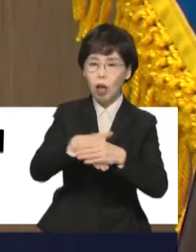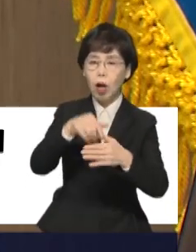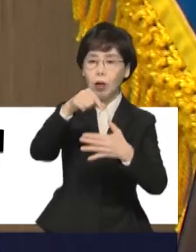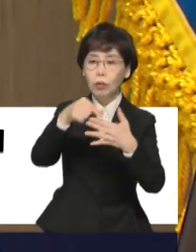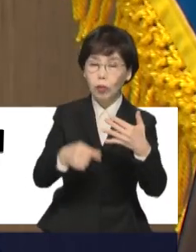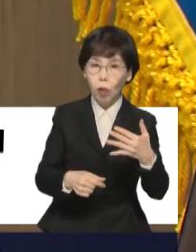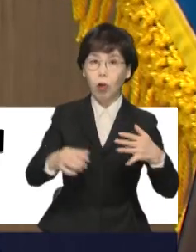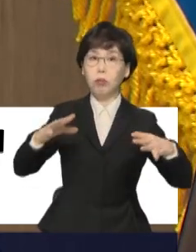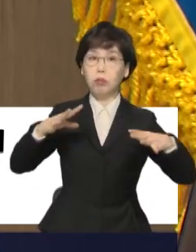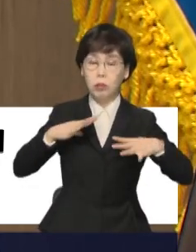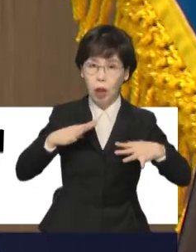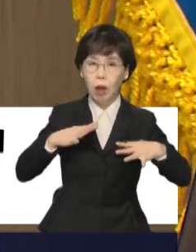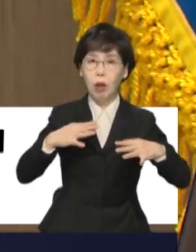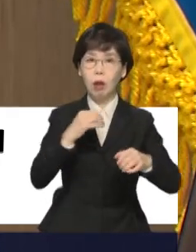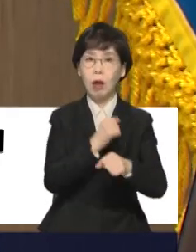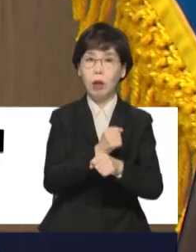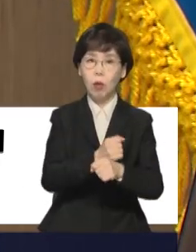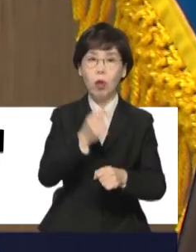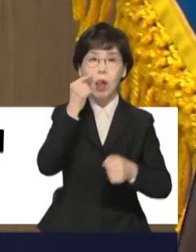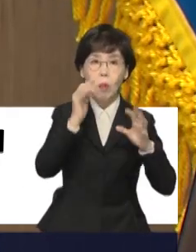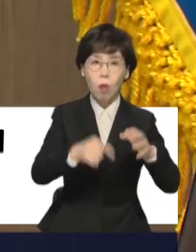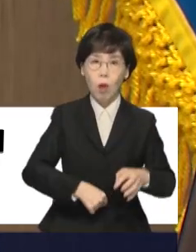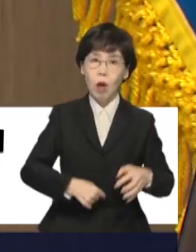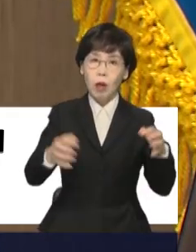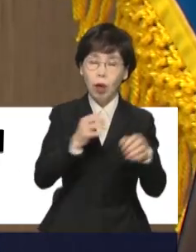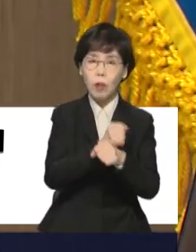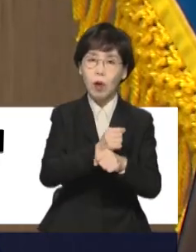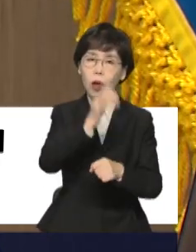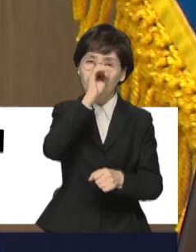소프트 파워를 뽐내며 일본과도 협력하고 선의의 경쟁을 펴야 합니다.